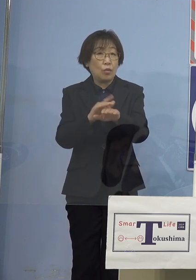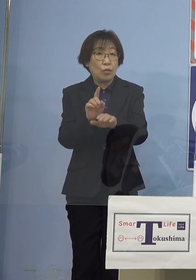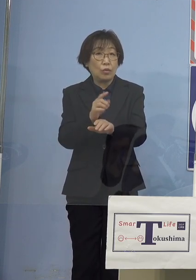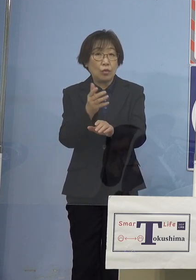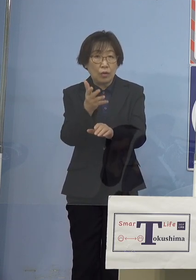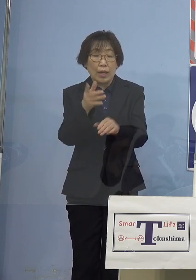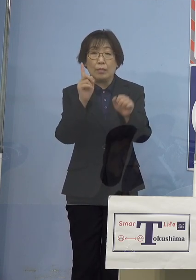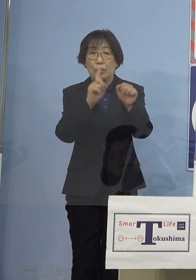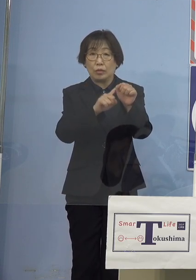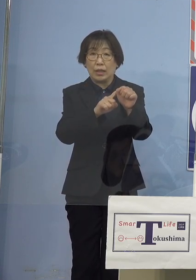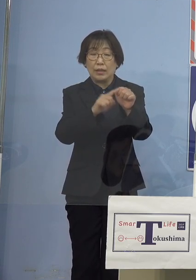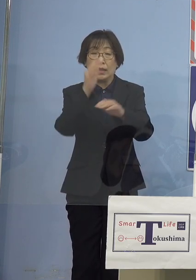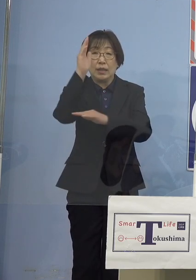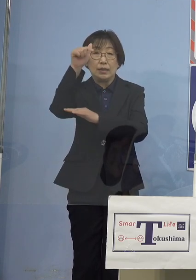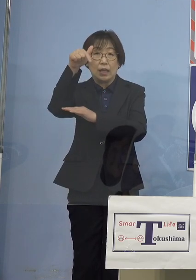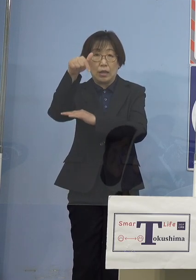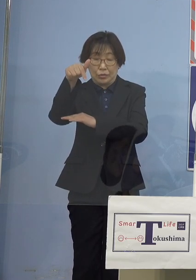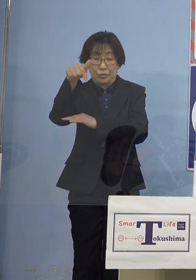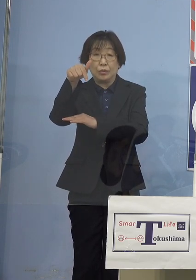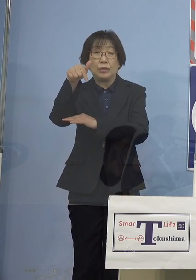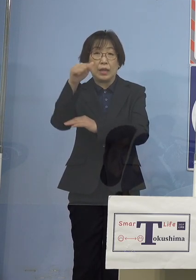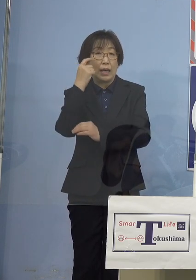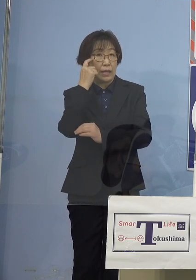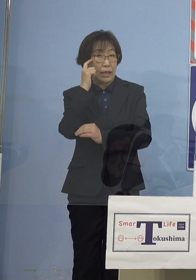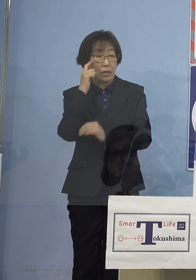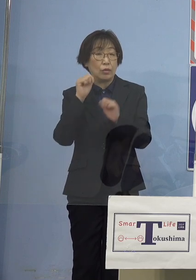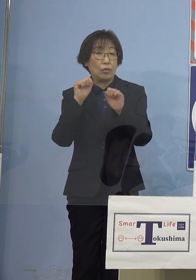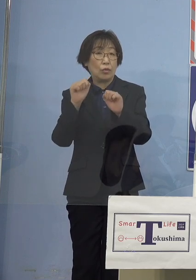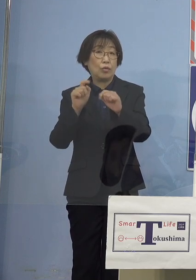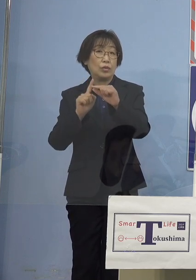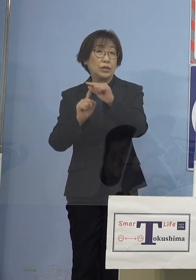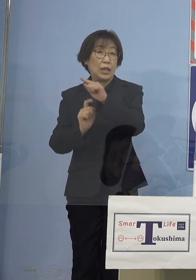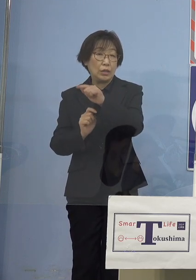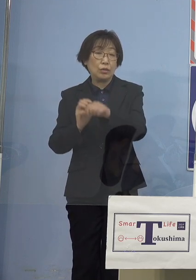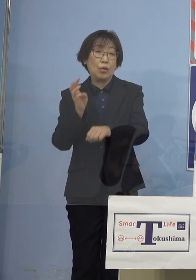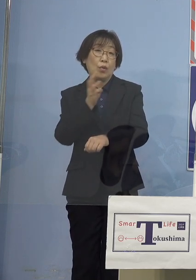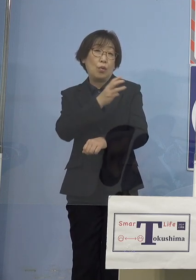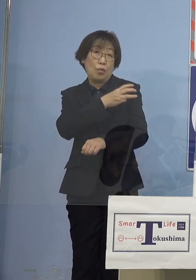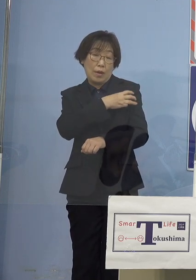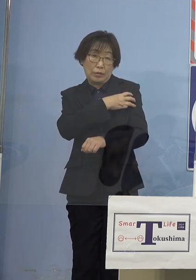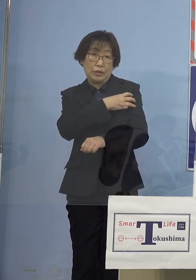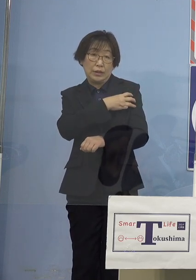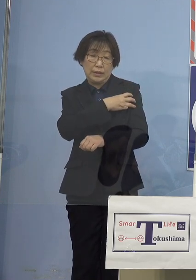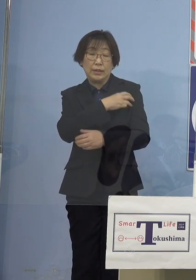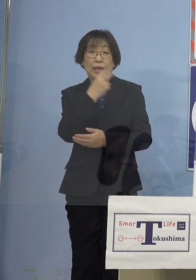政府が導入を検討している ワクチン検査パッケージにつきまして